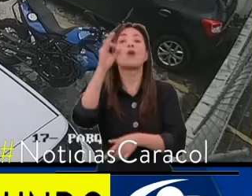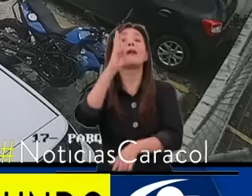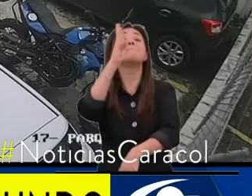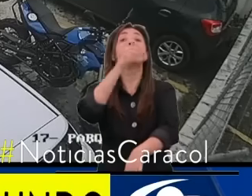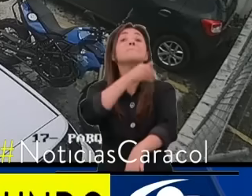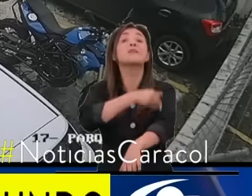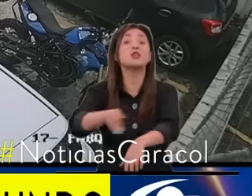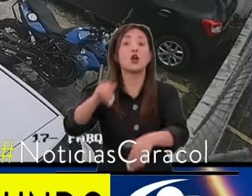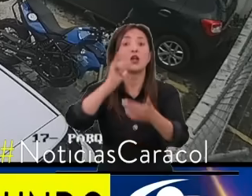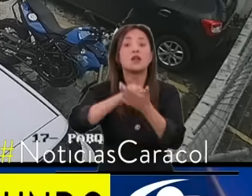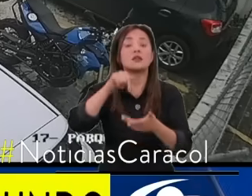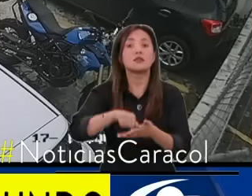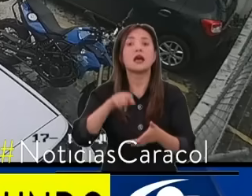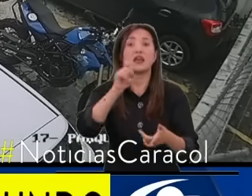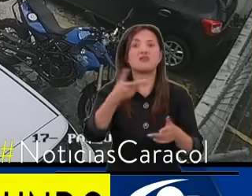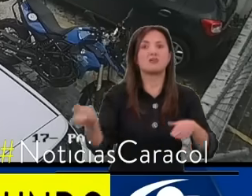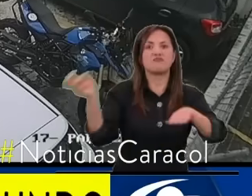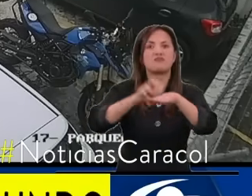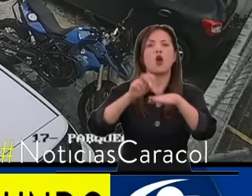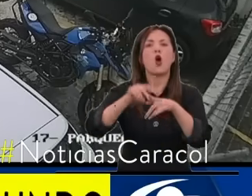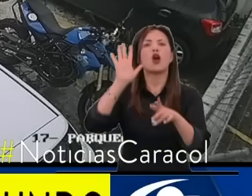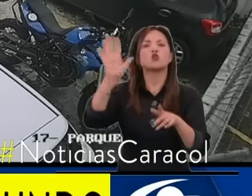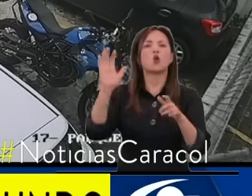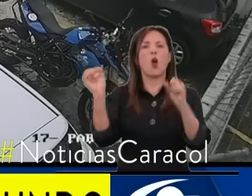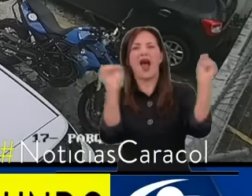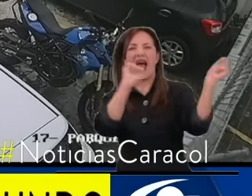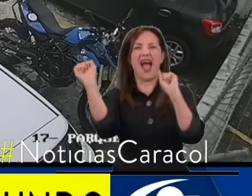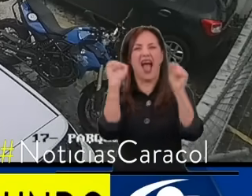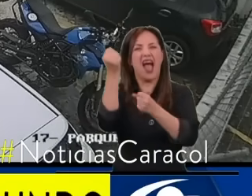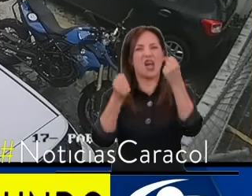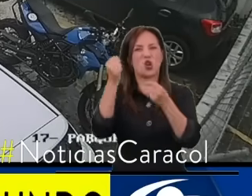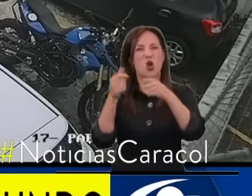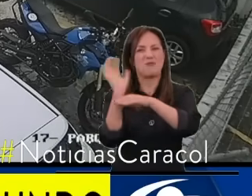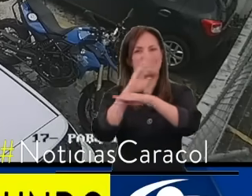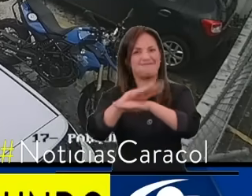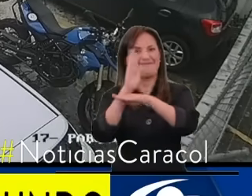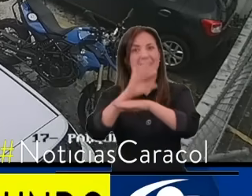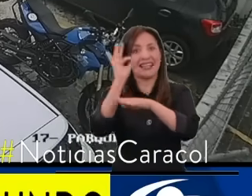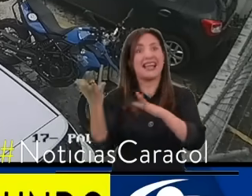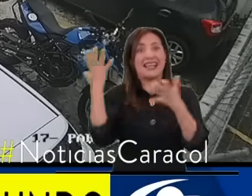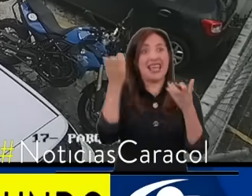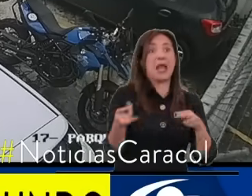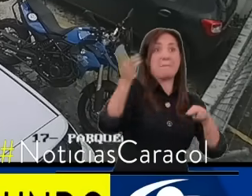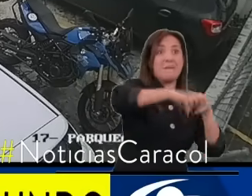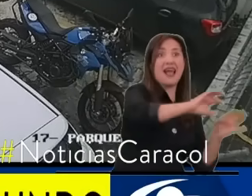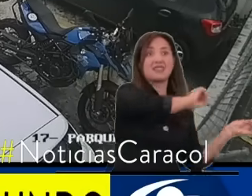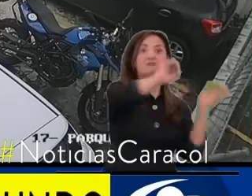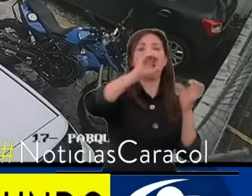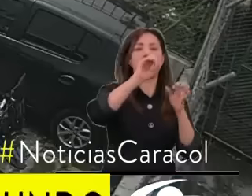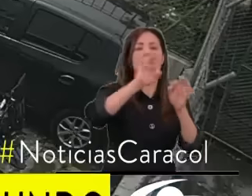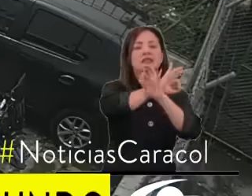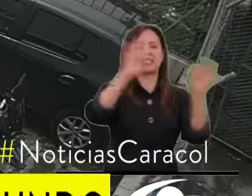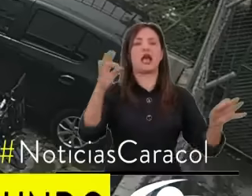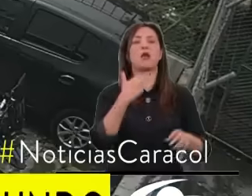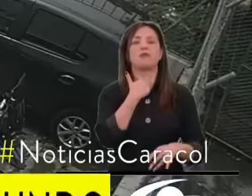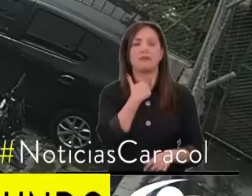cerca de tres kilos de oro por